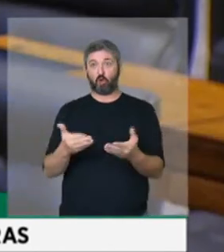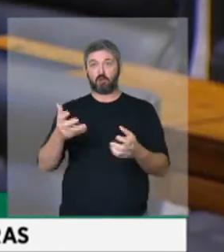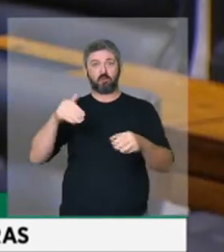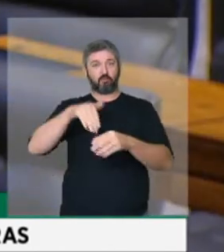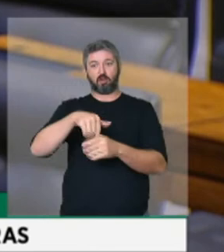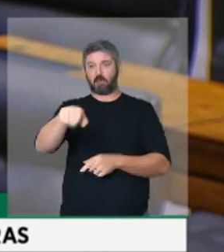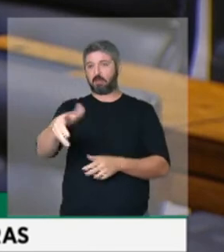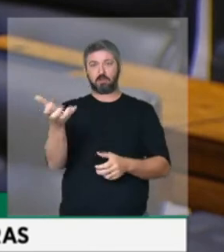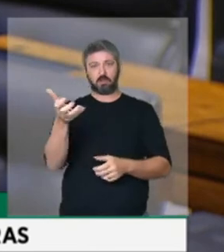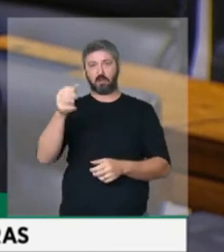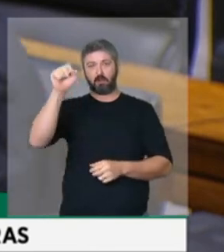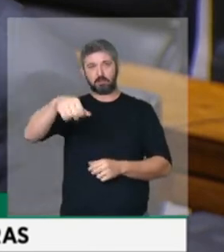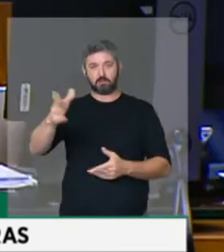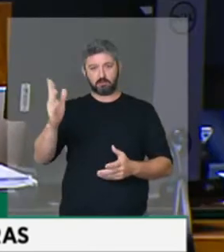PASSOU DOS CINCO REAIS MAS O GOVERNO BOLSONARO FAZENDO